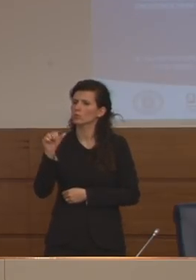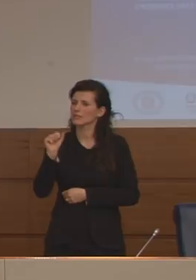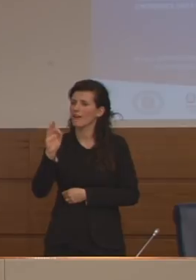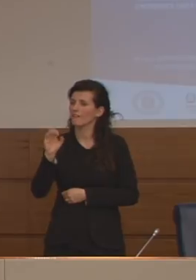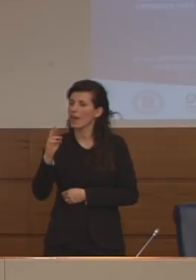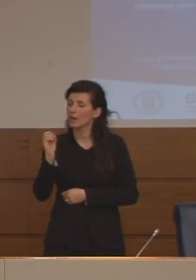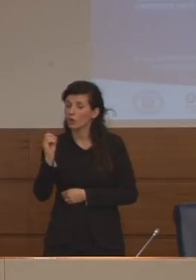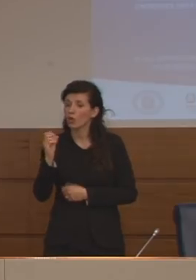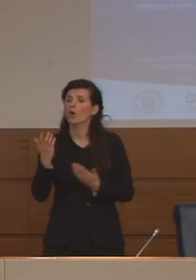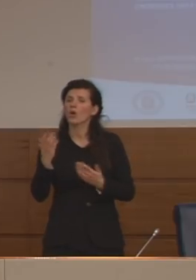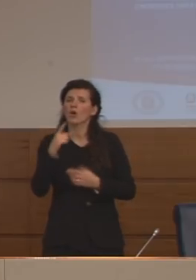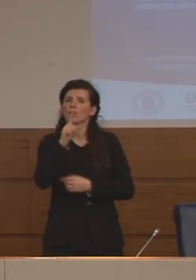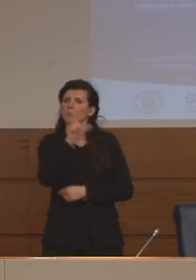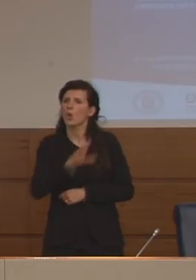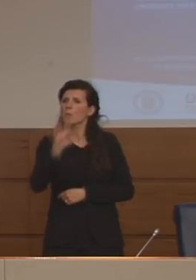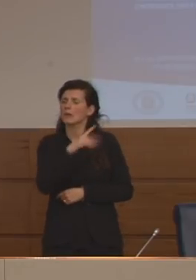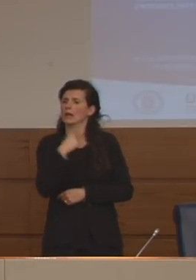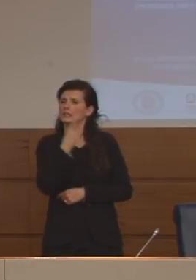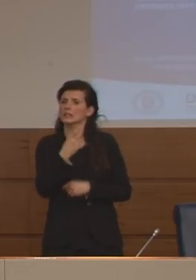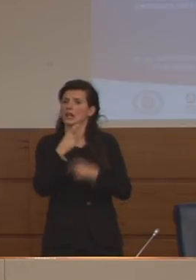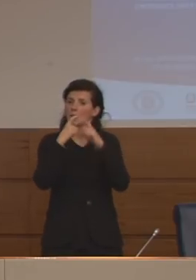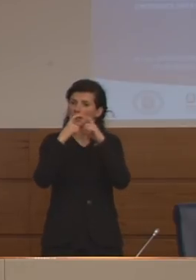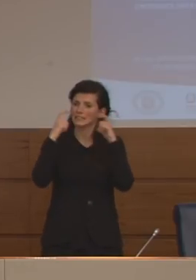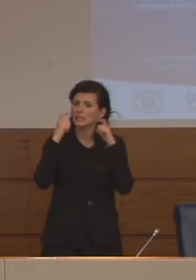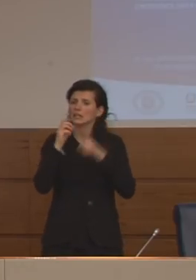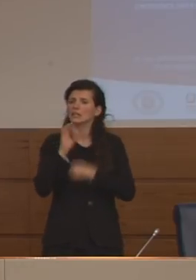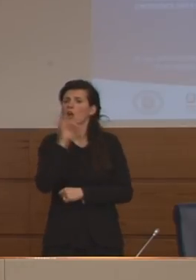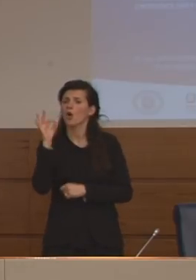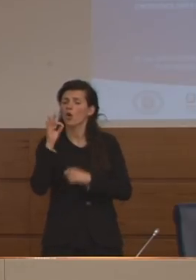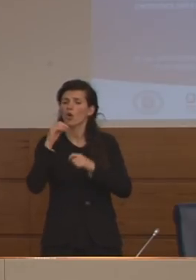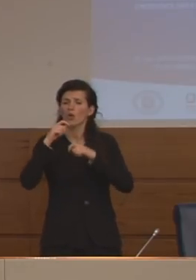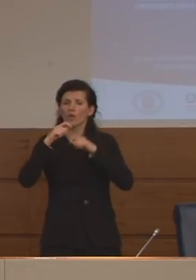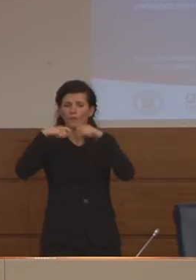altre cose, questo non può essere un po' fuorviante, diciamo, per i cittadini di